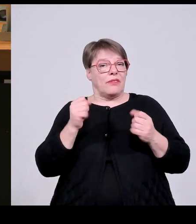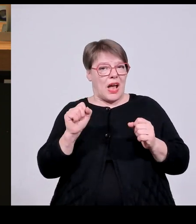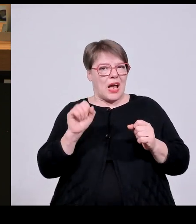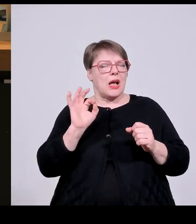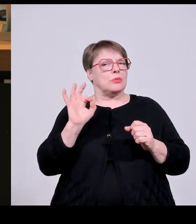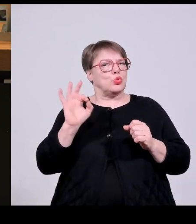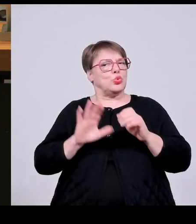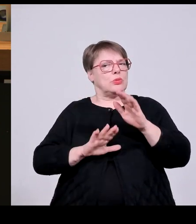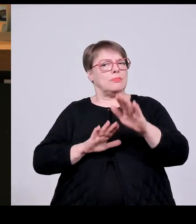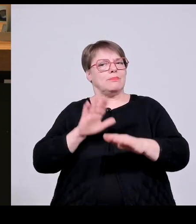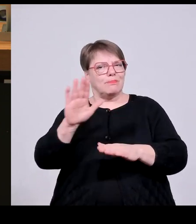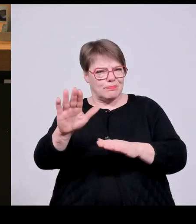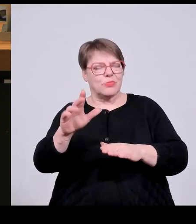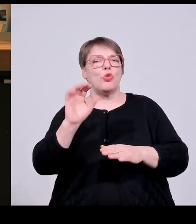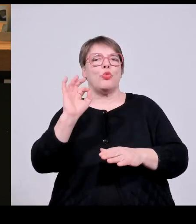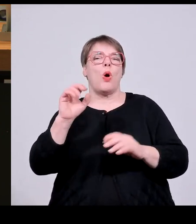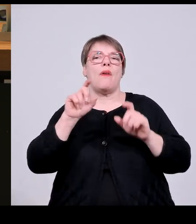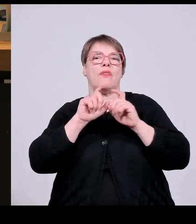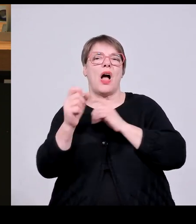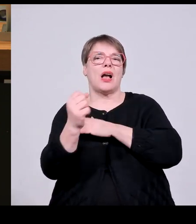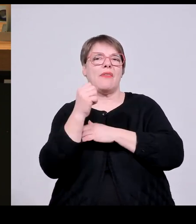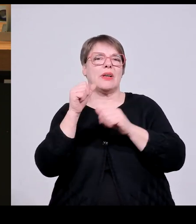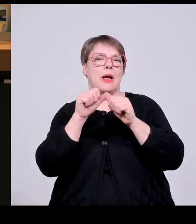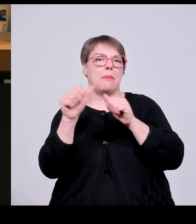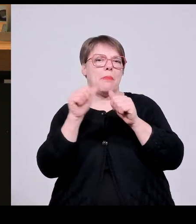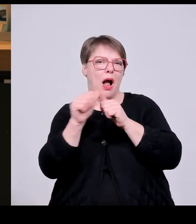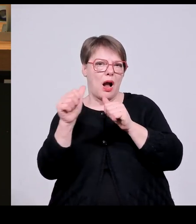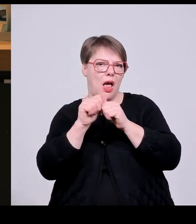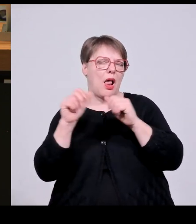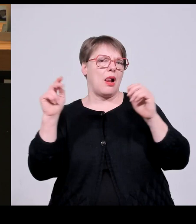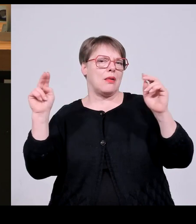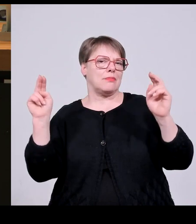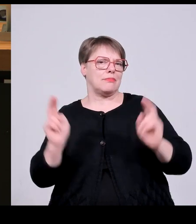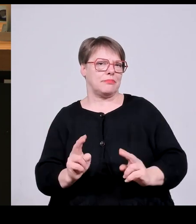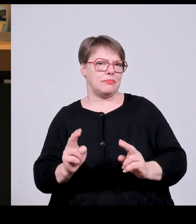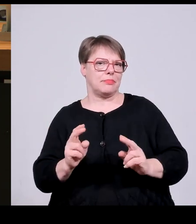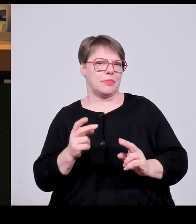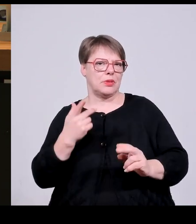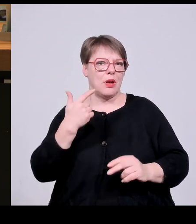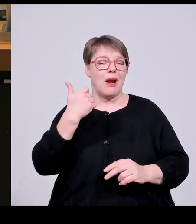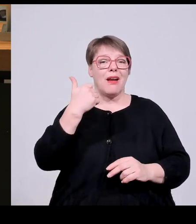und mehr gehandelt hätte, das alle Azubis haben, auch schon früher Sicherheit gehabt hätten, weil wir wissen, dass